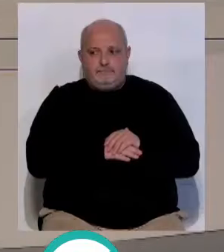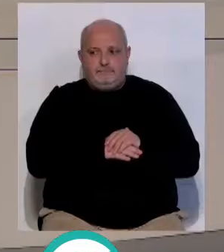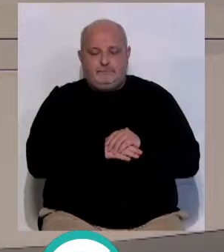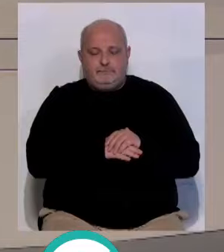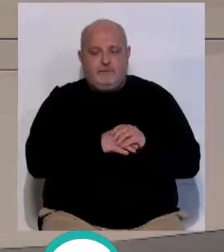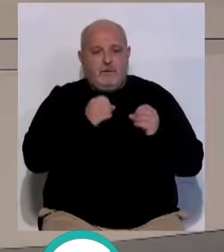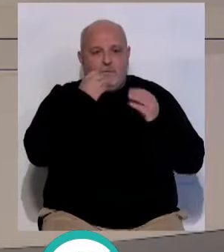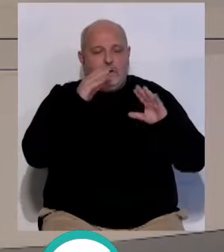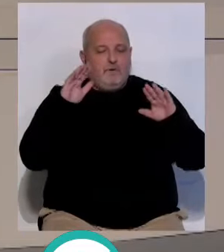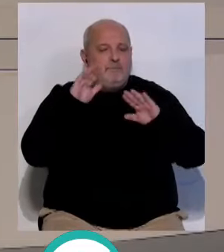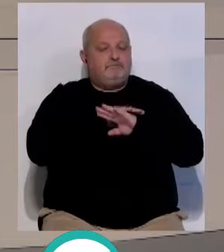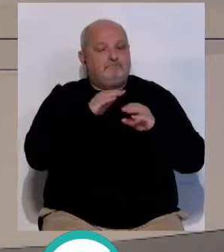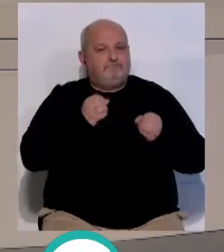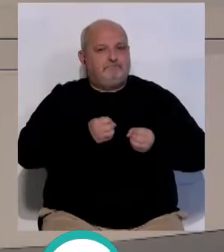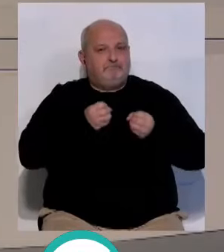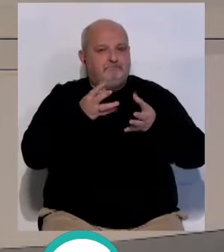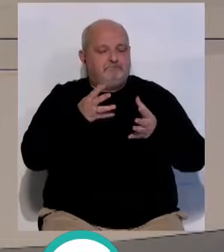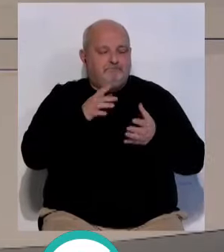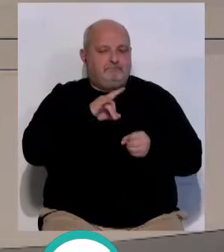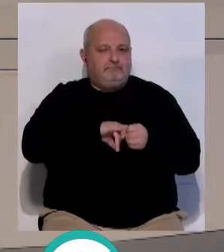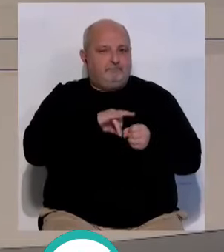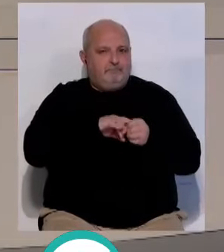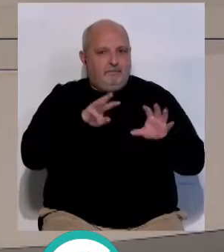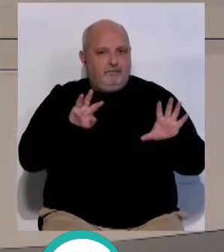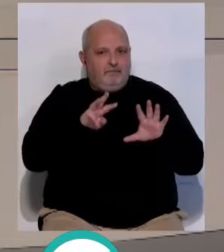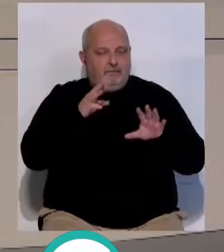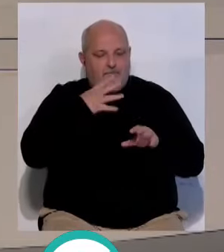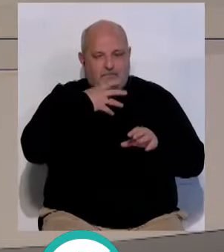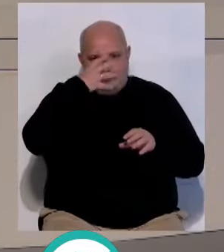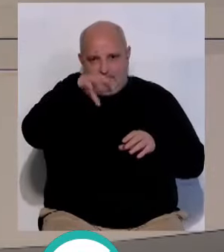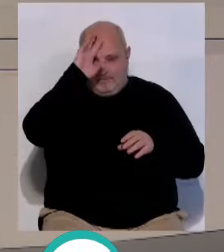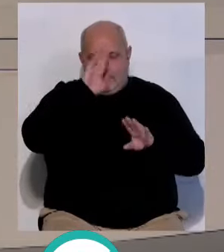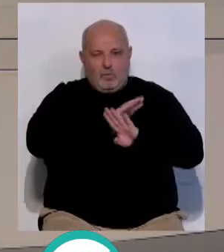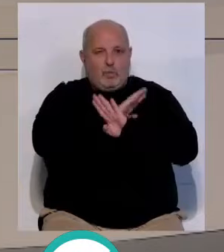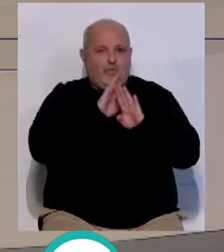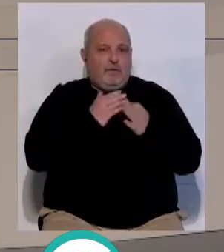muy buenas noches les saludamos en este lunes 8 de enero último día en el Que de momento vamos